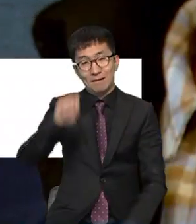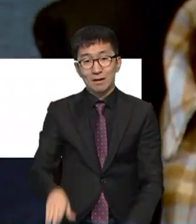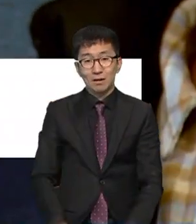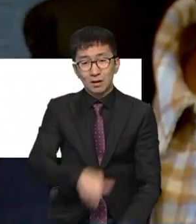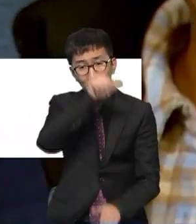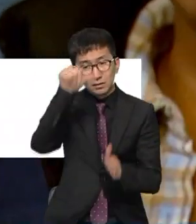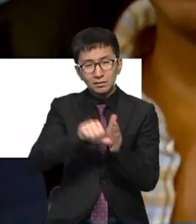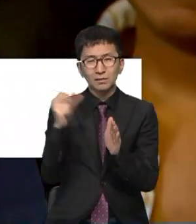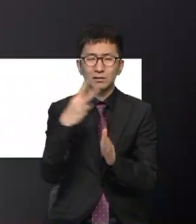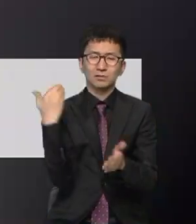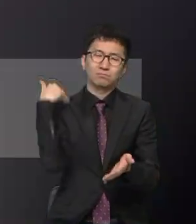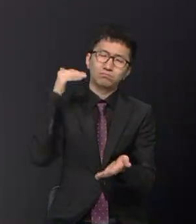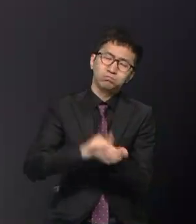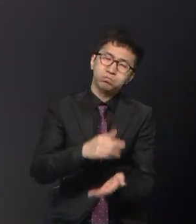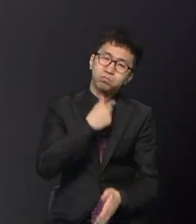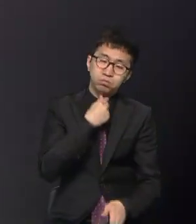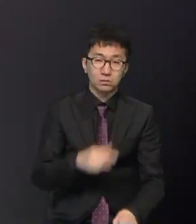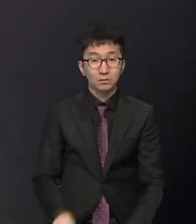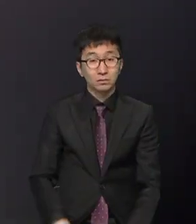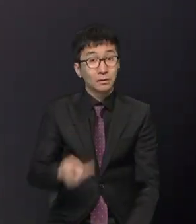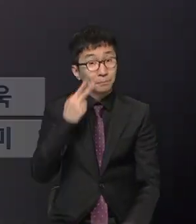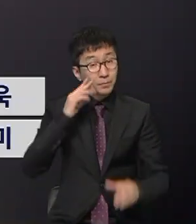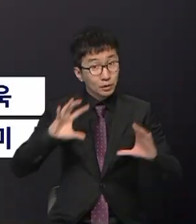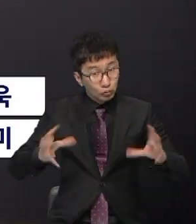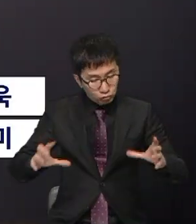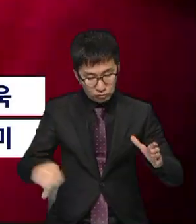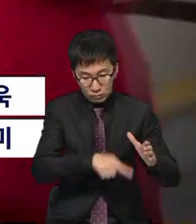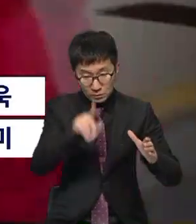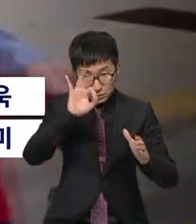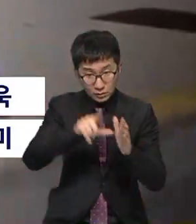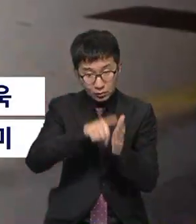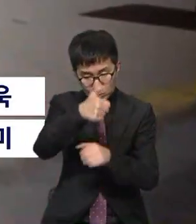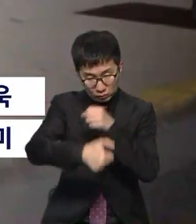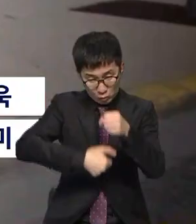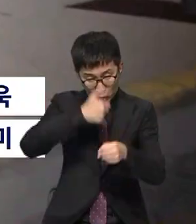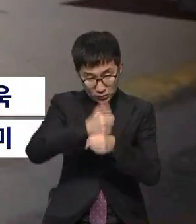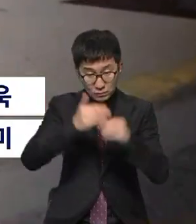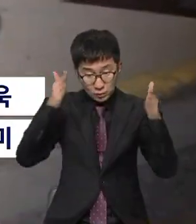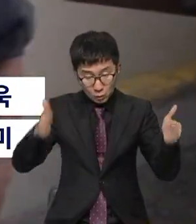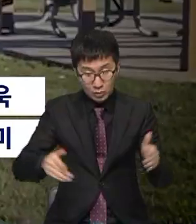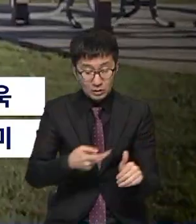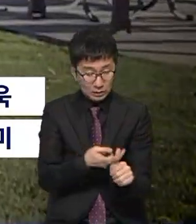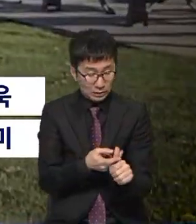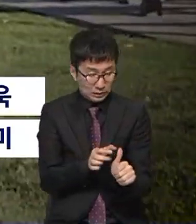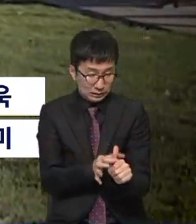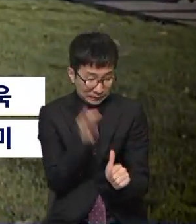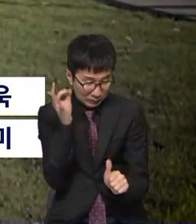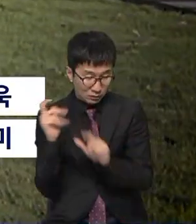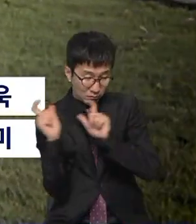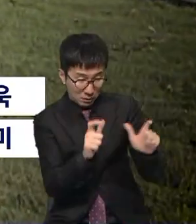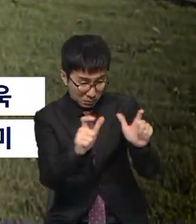(특파원) 미국에서는 지난 50년간 사형 판결을 받았던 사람 중에서만 190명이